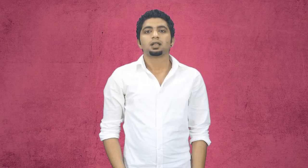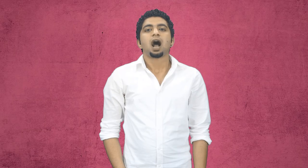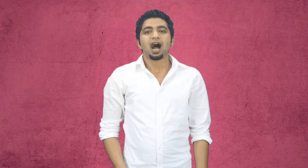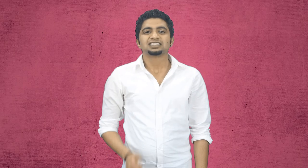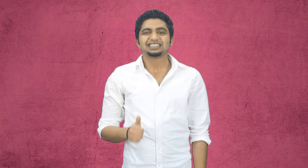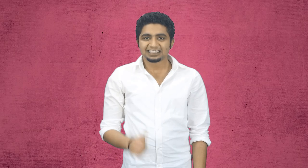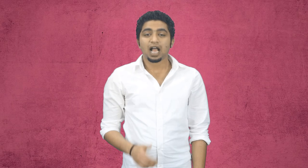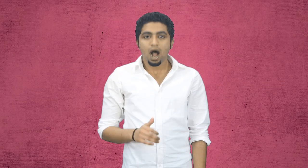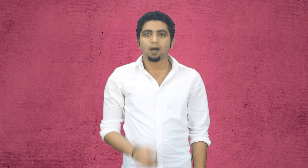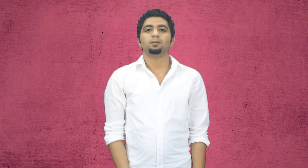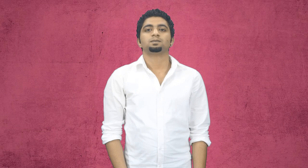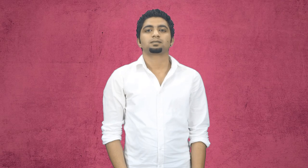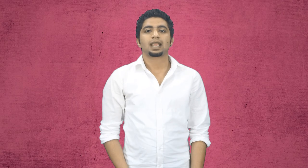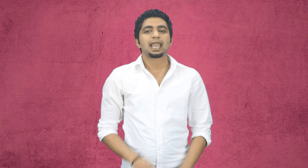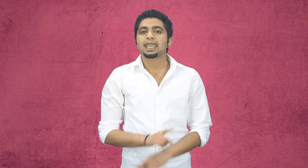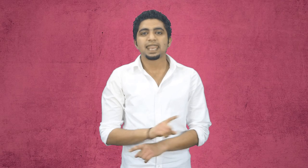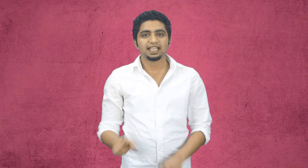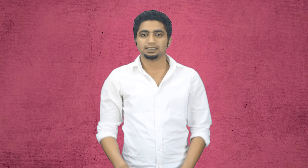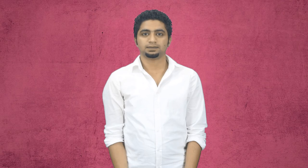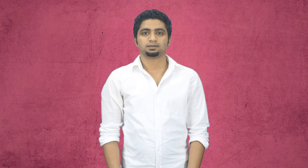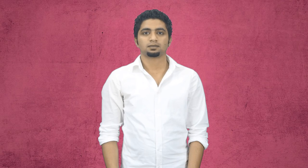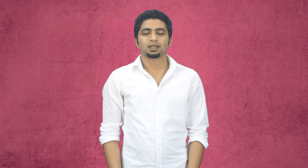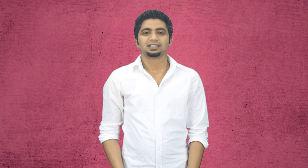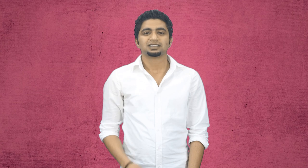Ja Nein Das ist lustig.